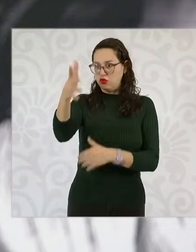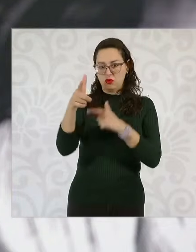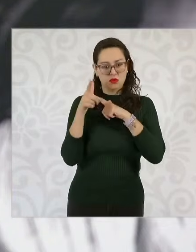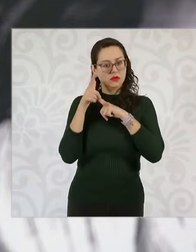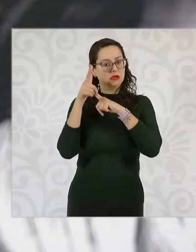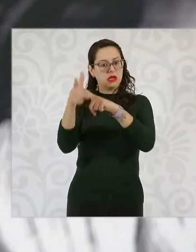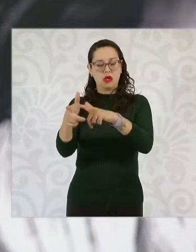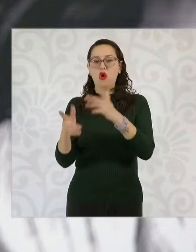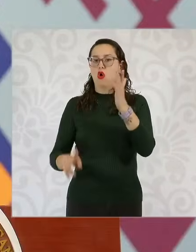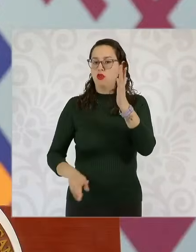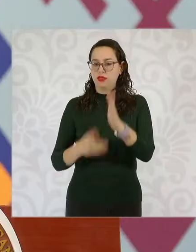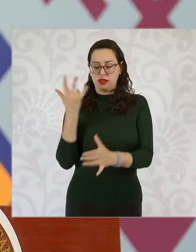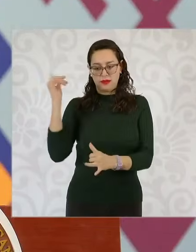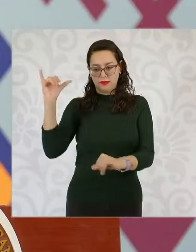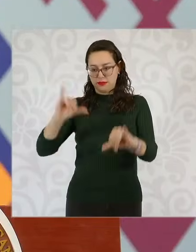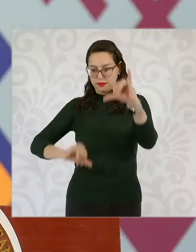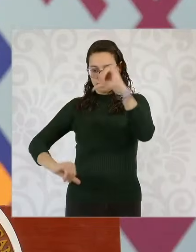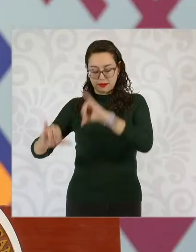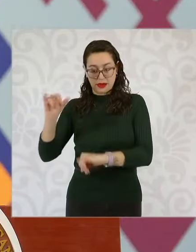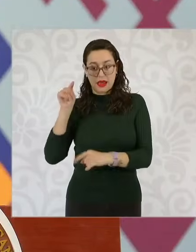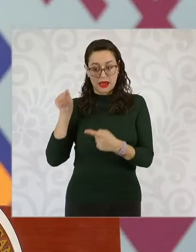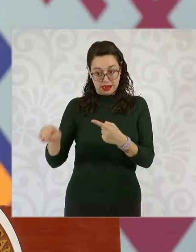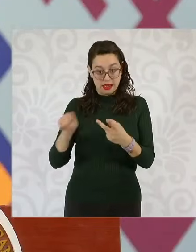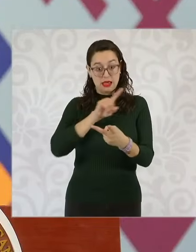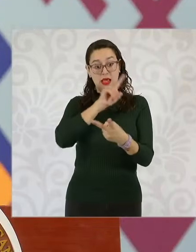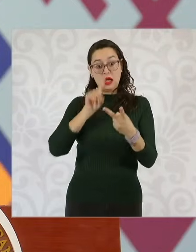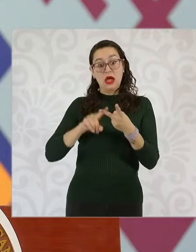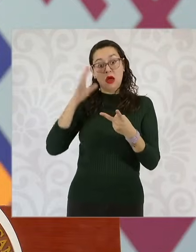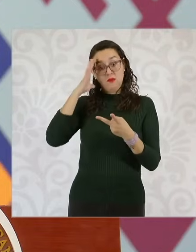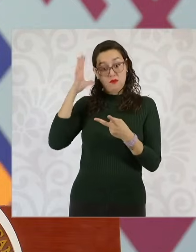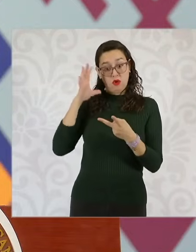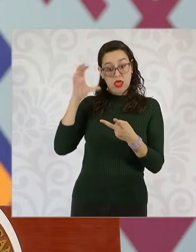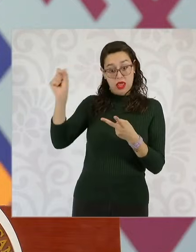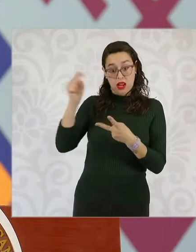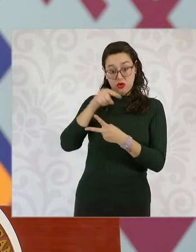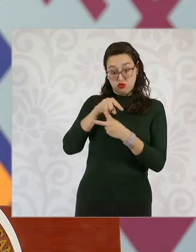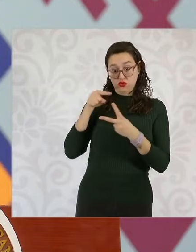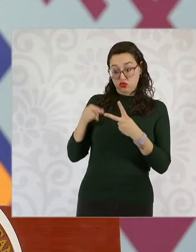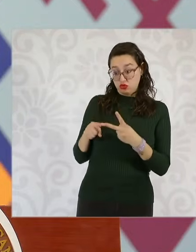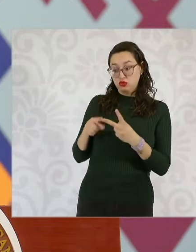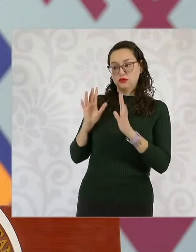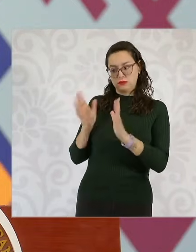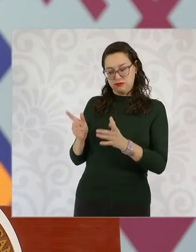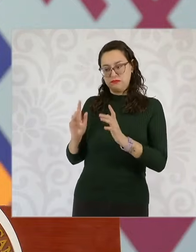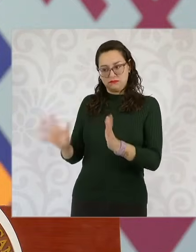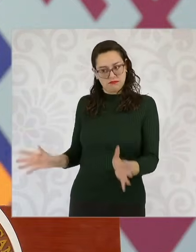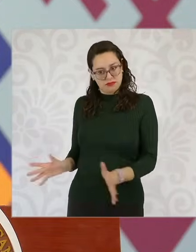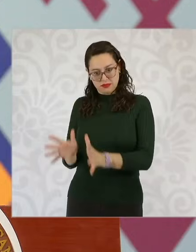complejos Morelos y cangrejera con derivados que puen derivados del etano modernizar el complejo